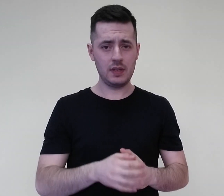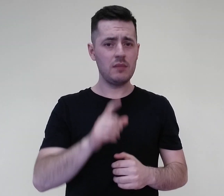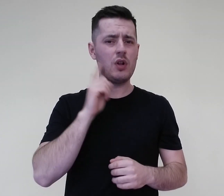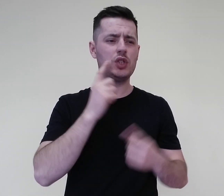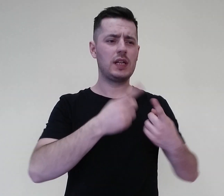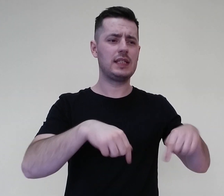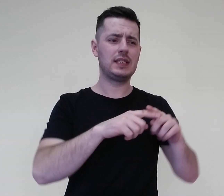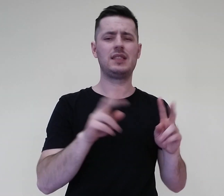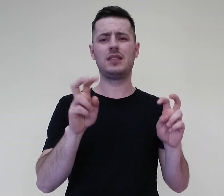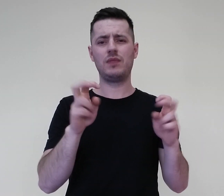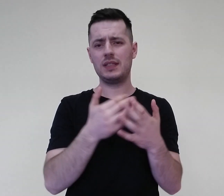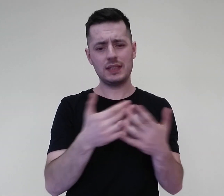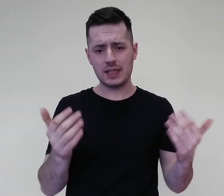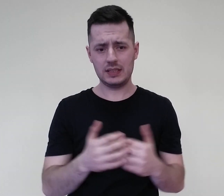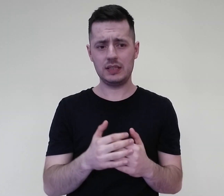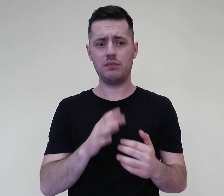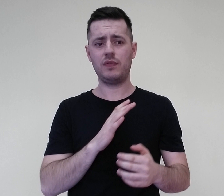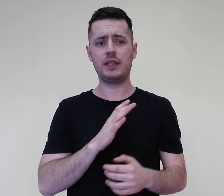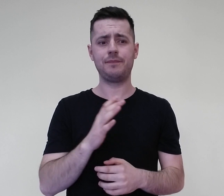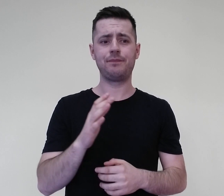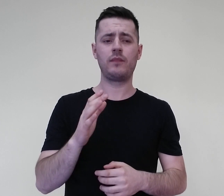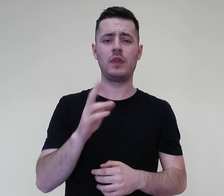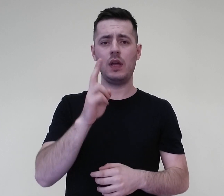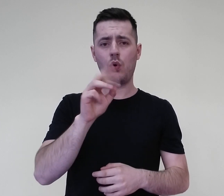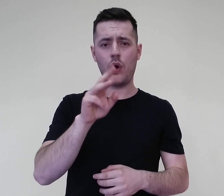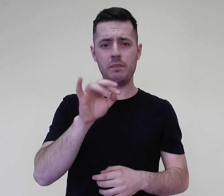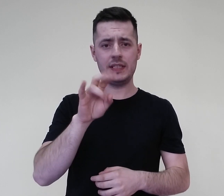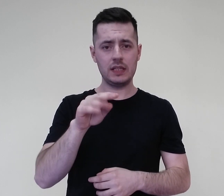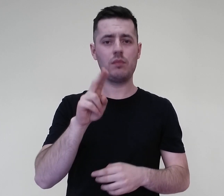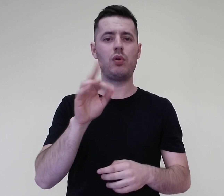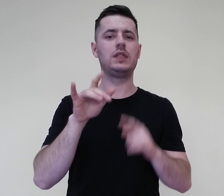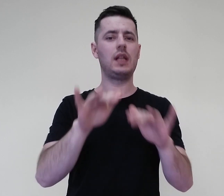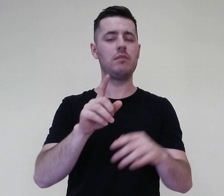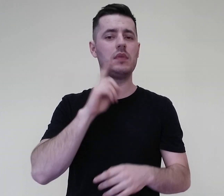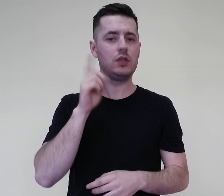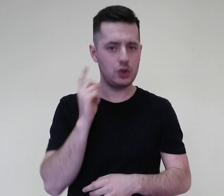Названия таких организаций различаются, например в одном месте - Комитет по делам молодежи,